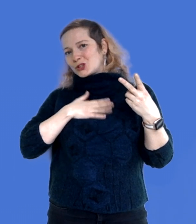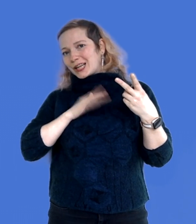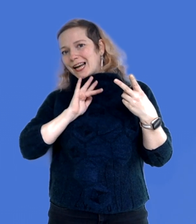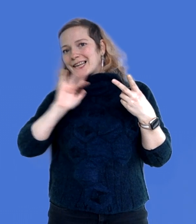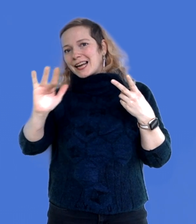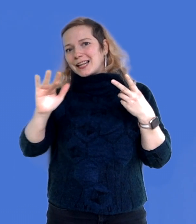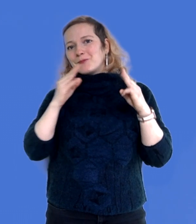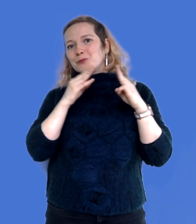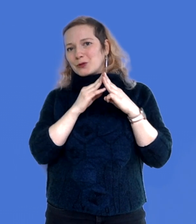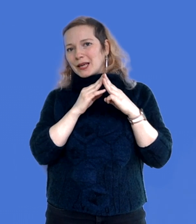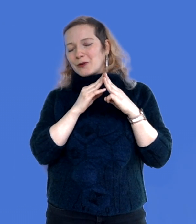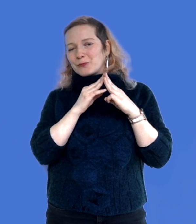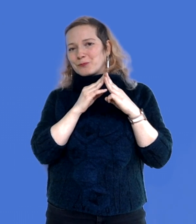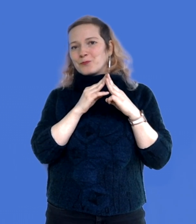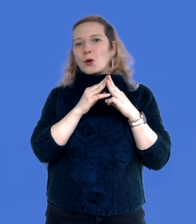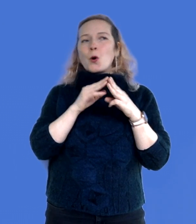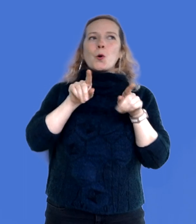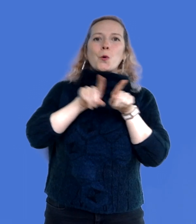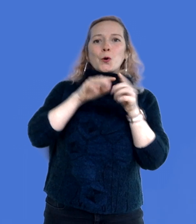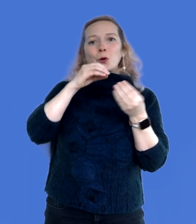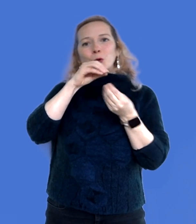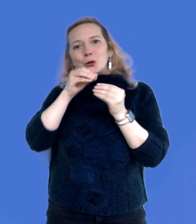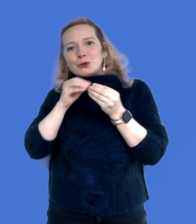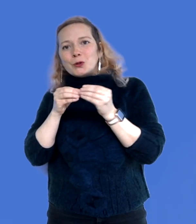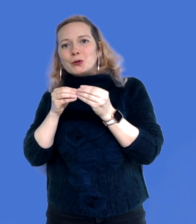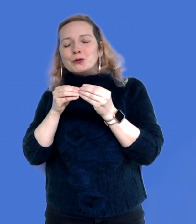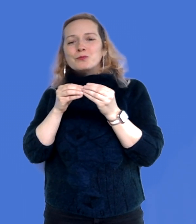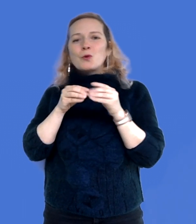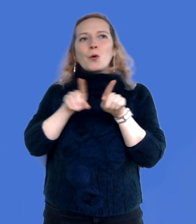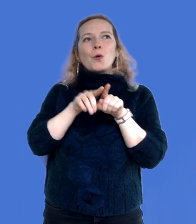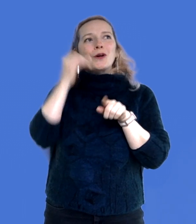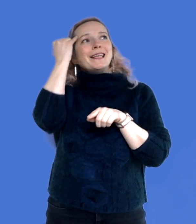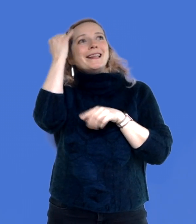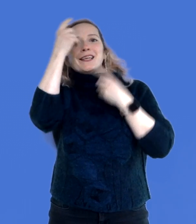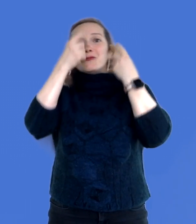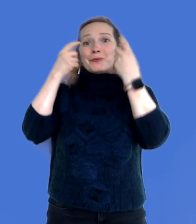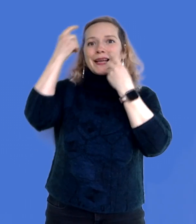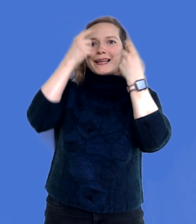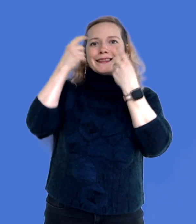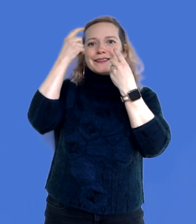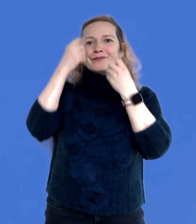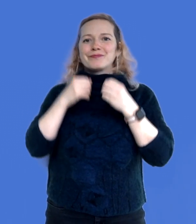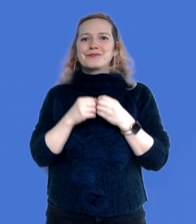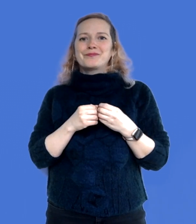Je vindt het fijn om een museum te bezoeken, om te knutselen, om ideeën te bedenken,...